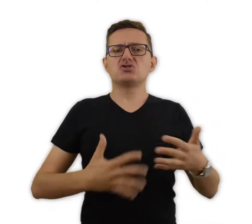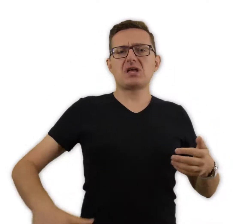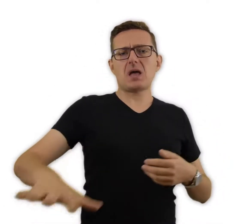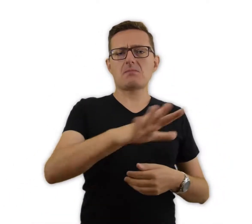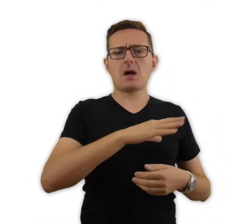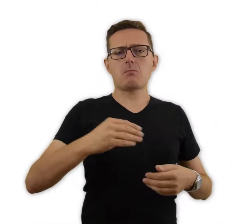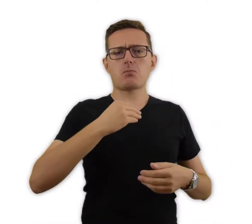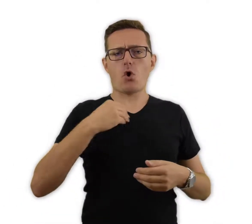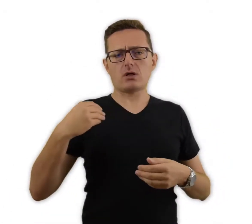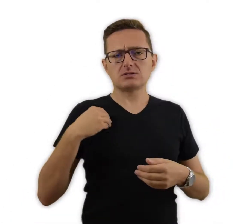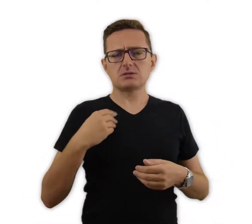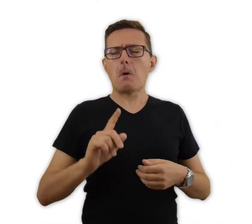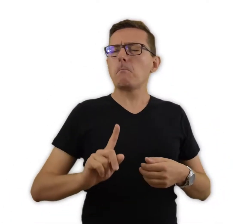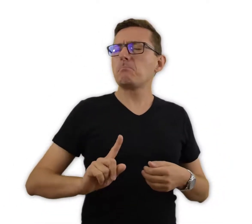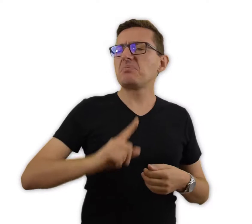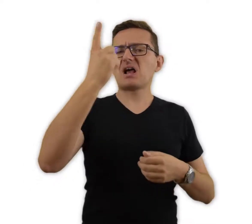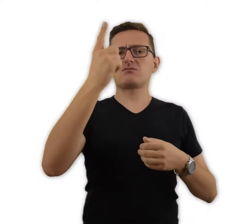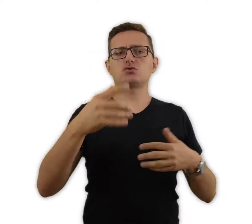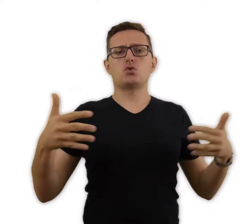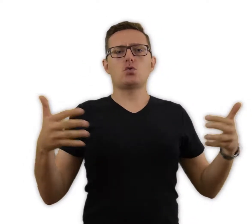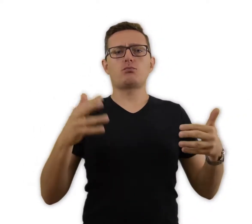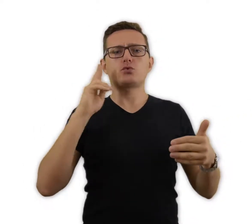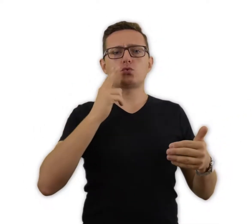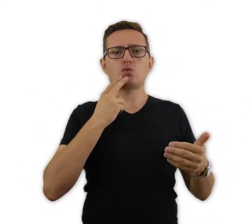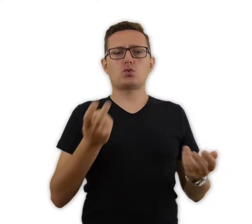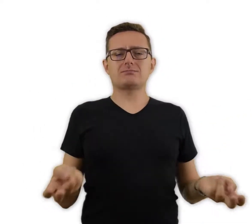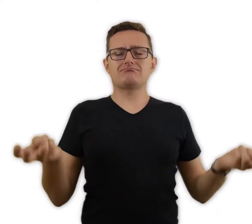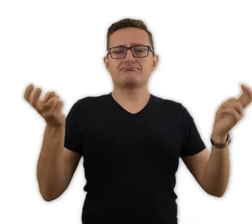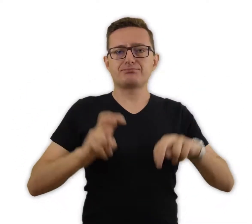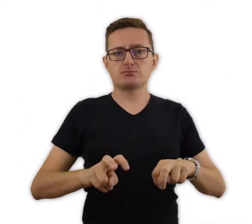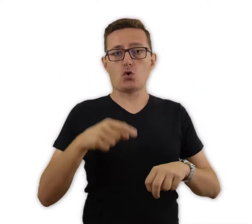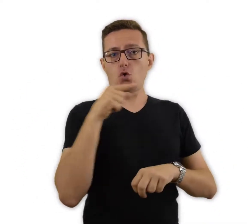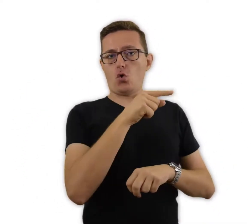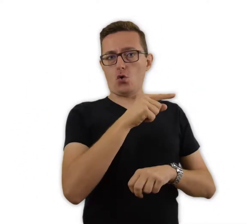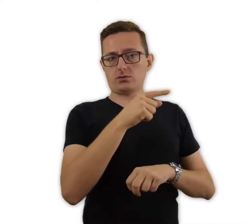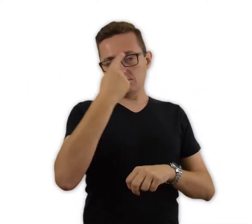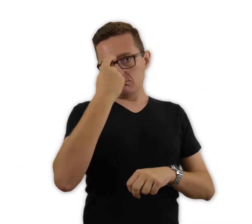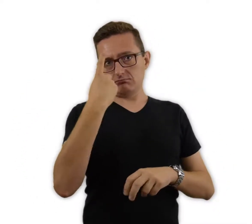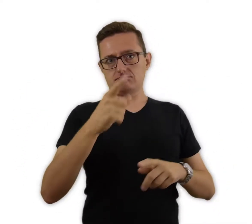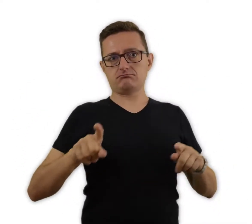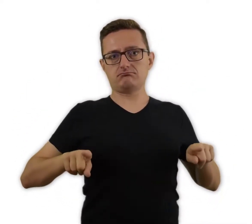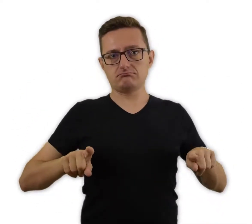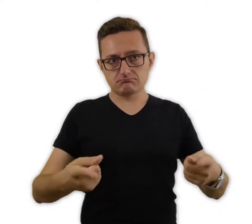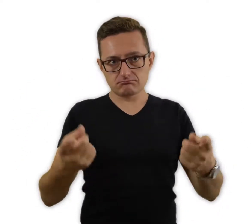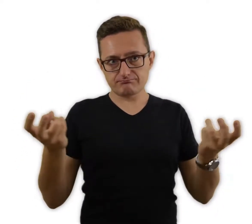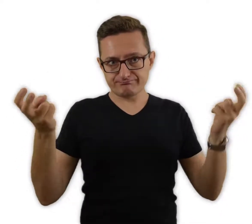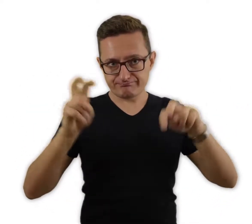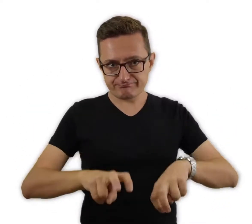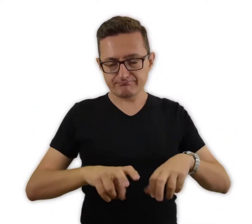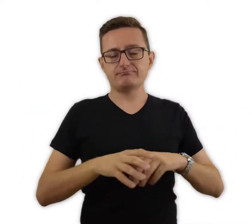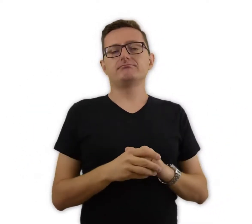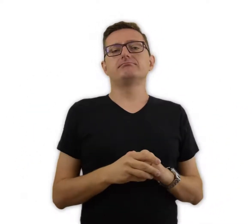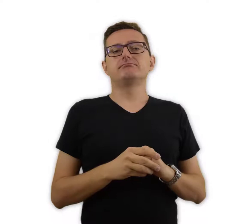Główny założyciel I Galicyjskiego Stowarzyszenia Głuchoniemych „Nadzieja” we Lwowie, pierwszego stowarzyszenia dla głuchych na ziemiach polskich.